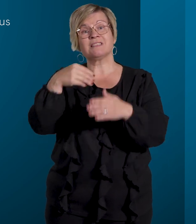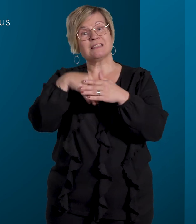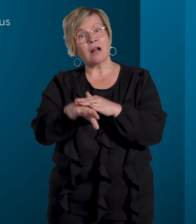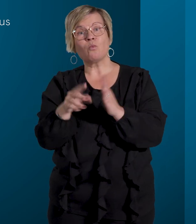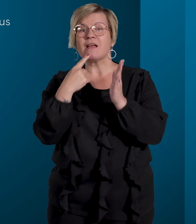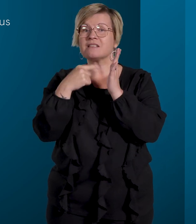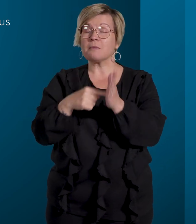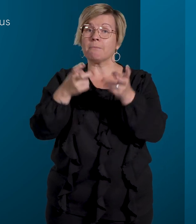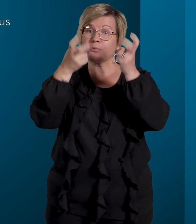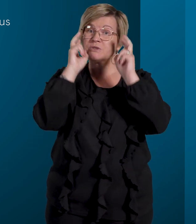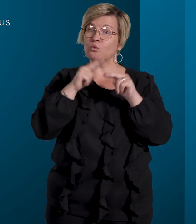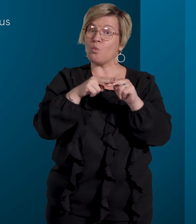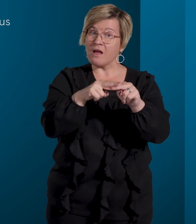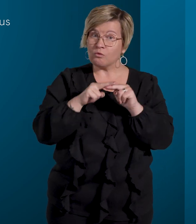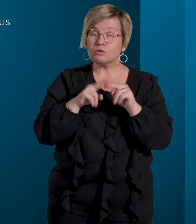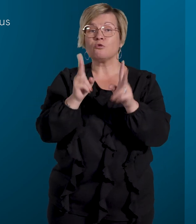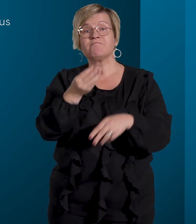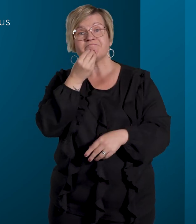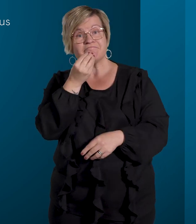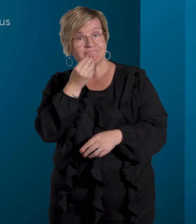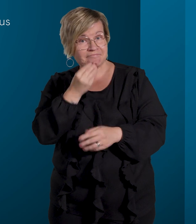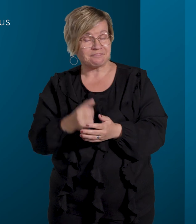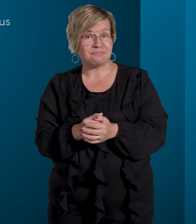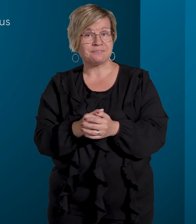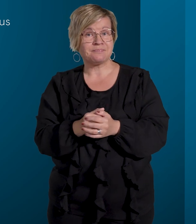Hinta sisältää muun muassa bussikuljetukset sekä ruokailun.